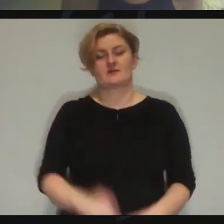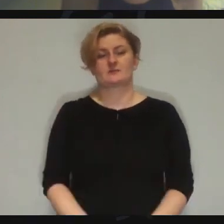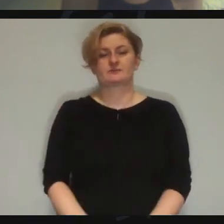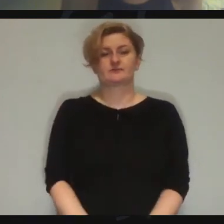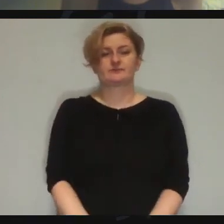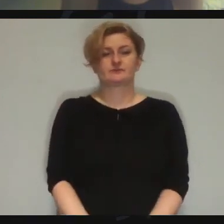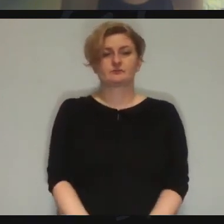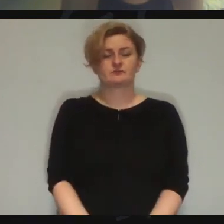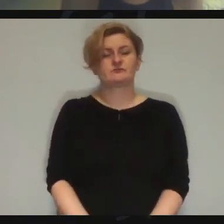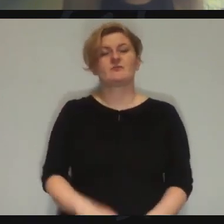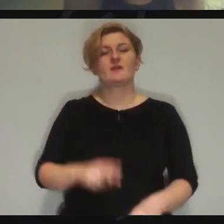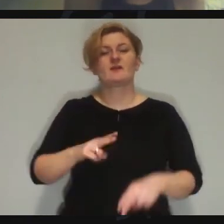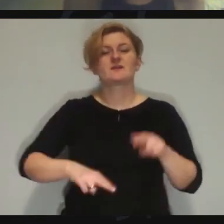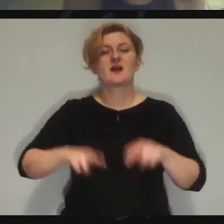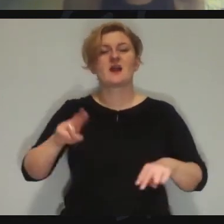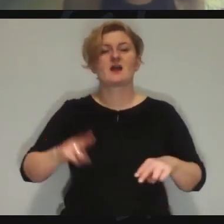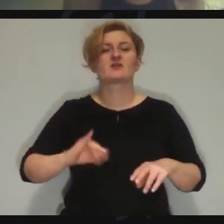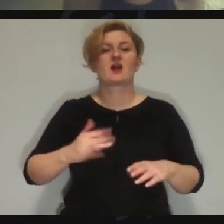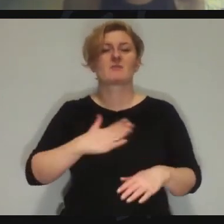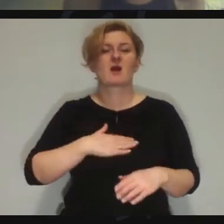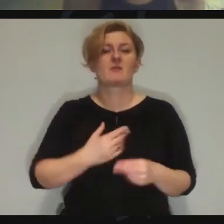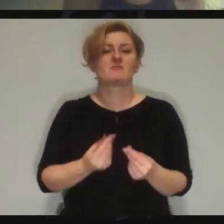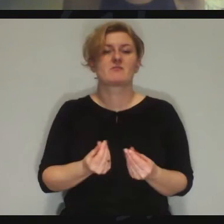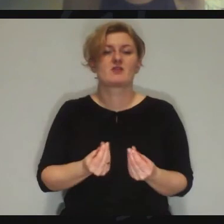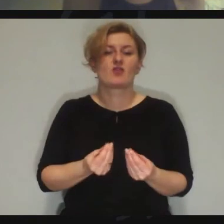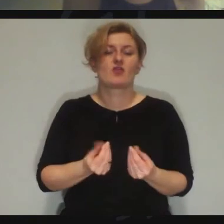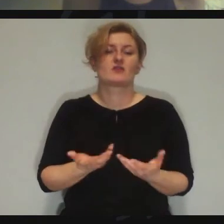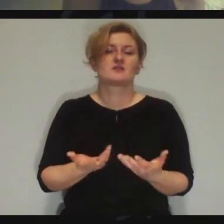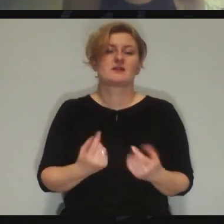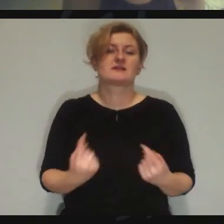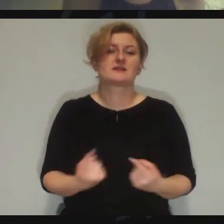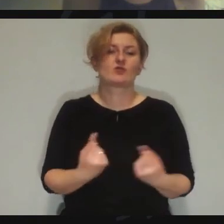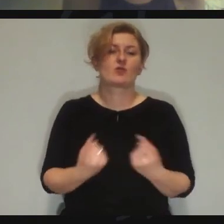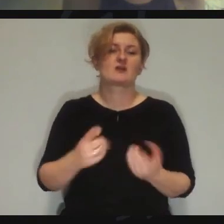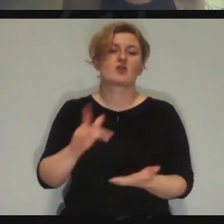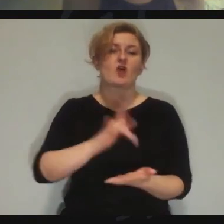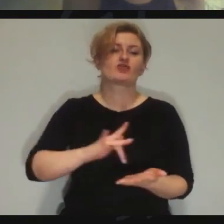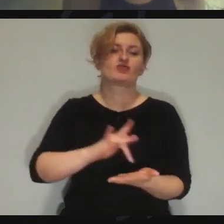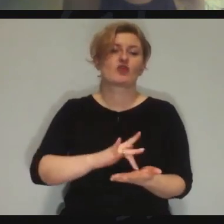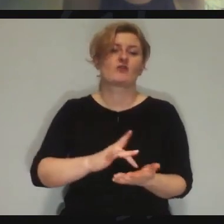To zależy od funduszu i sytuacji w ośrodku.